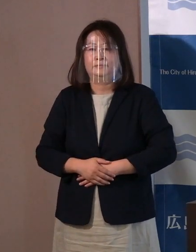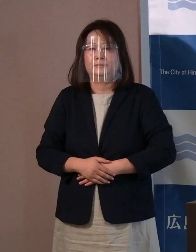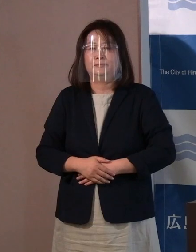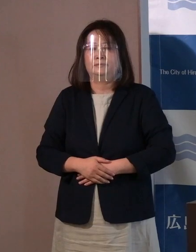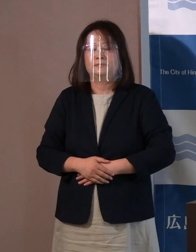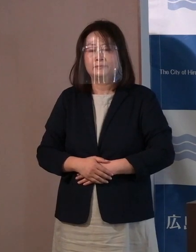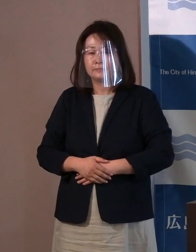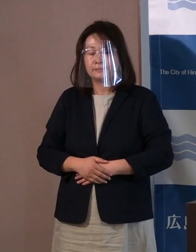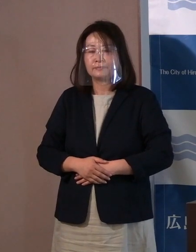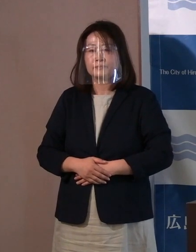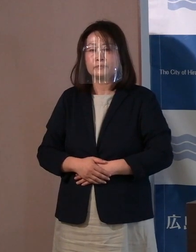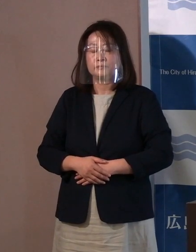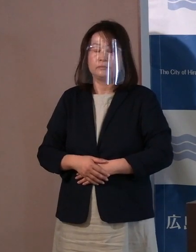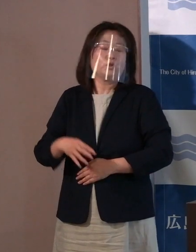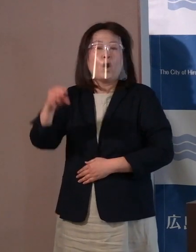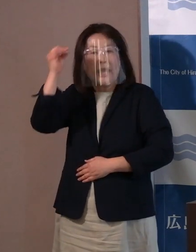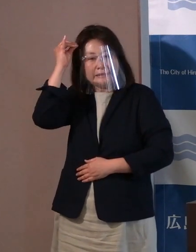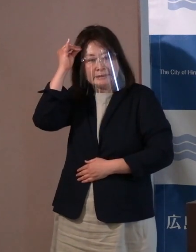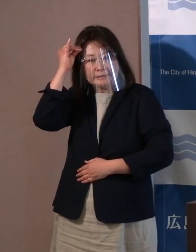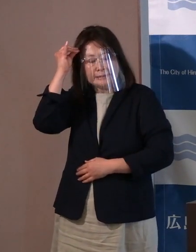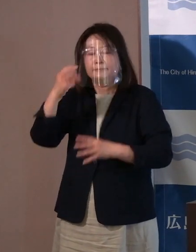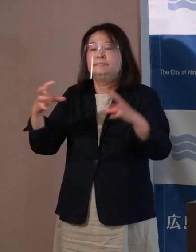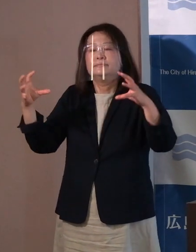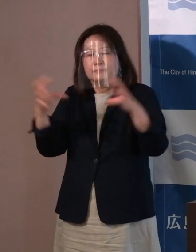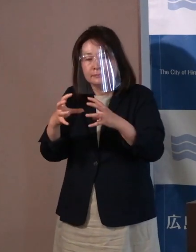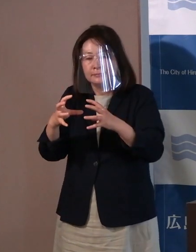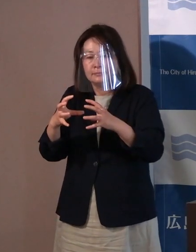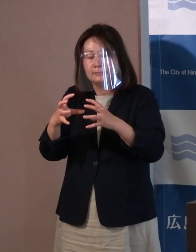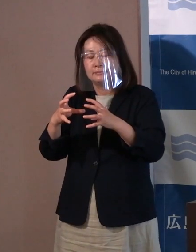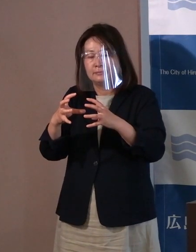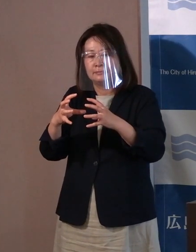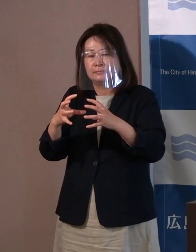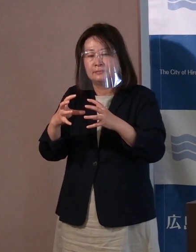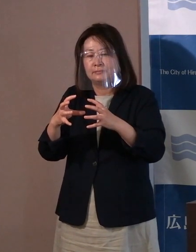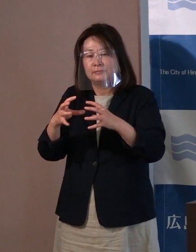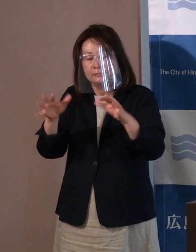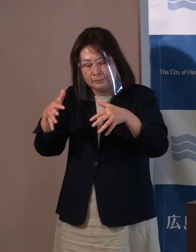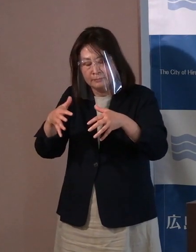その英知を結集するという 総論といいますか､